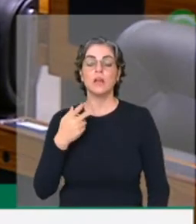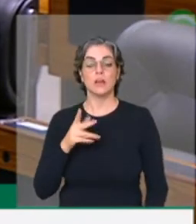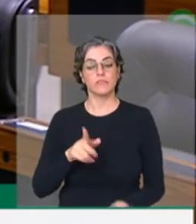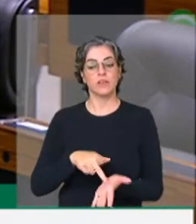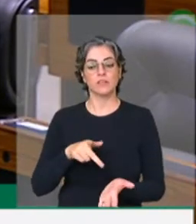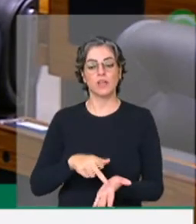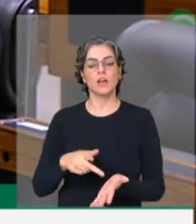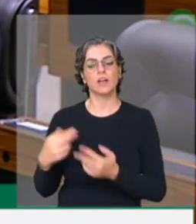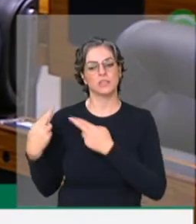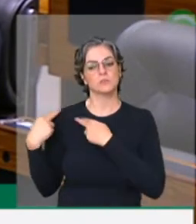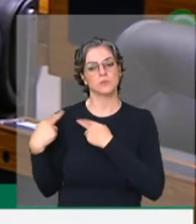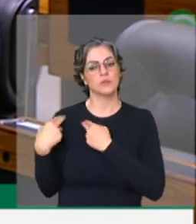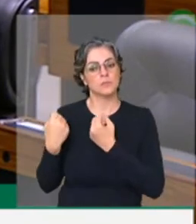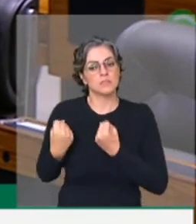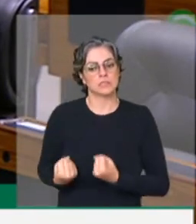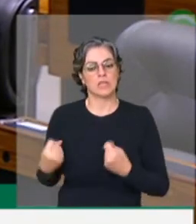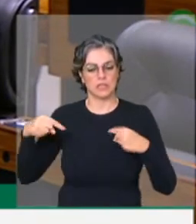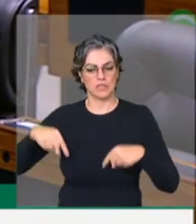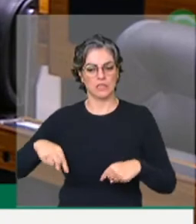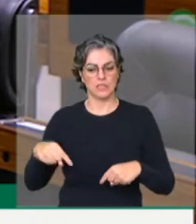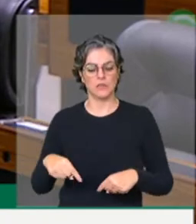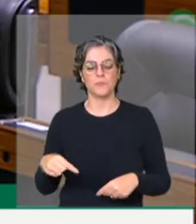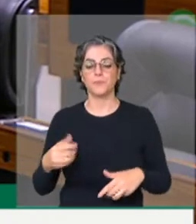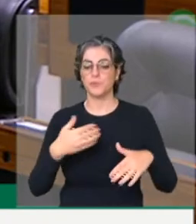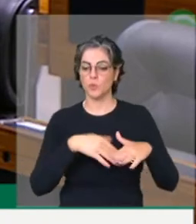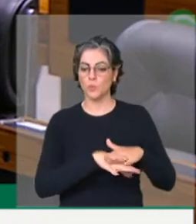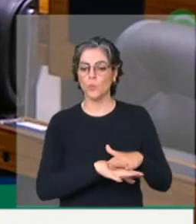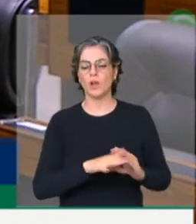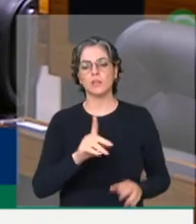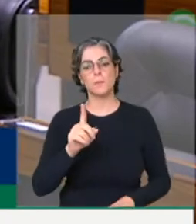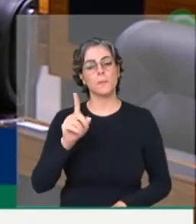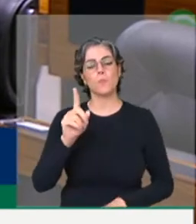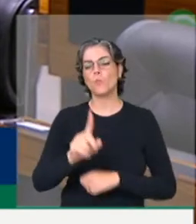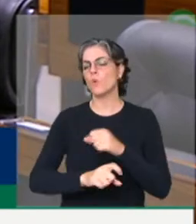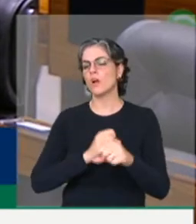RESPONSABILIDADE AQUI. ADORMECE NESTA CASA HÁ MAIS DE UM ANO UM REQUERIMENTO QUE EU FIZ É ÉPOCA QUE AINDA